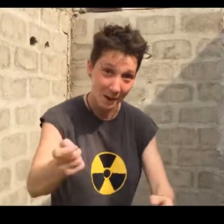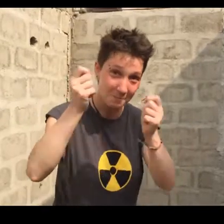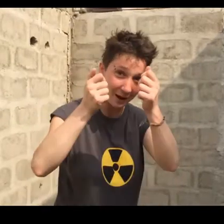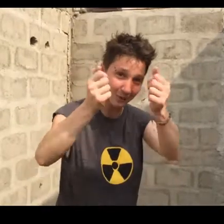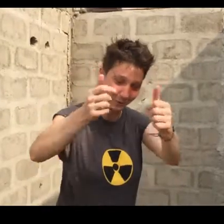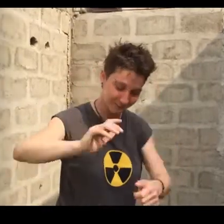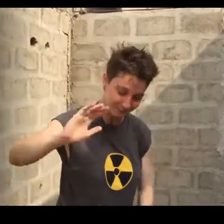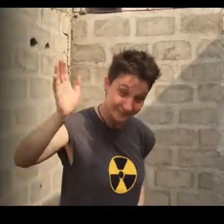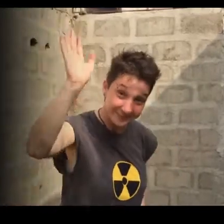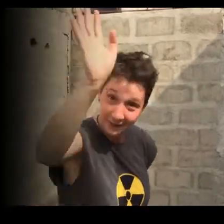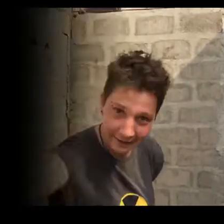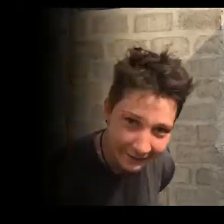A bientôt...